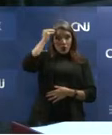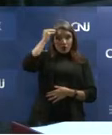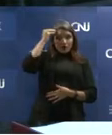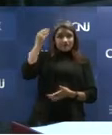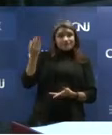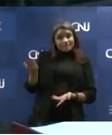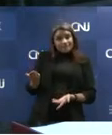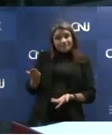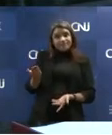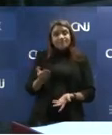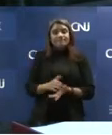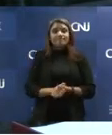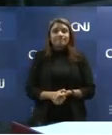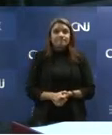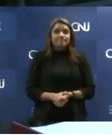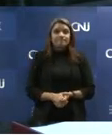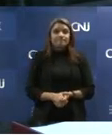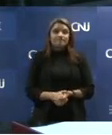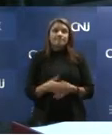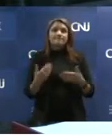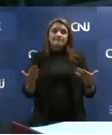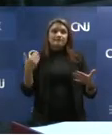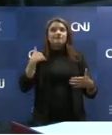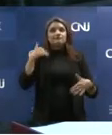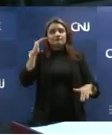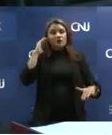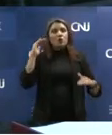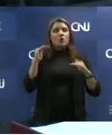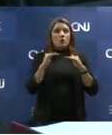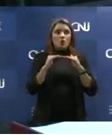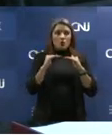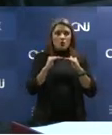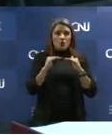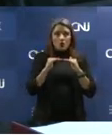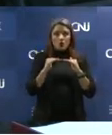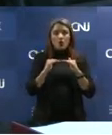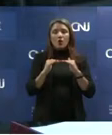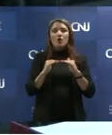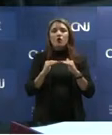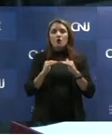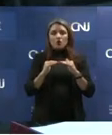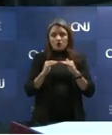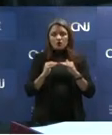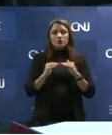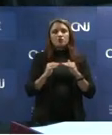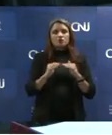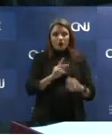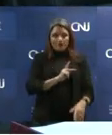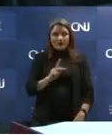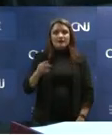penso exatamente como Vossa Excelência vou pedir. Mais uma vez vem a eminente corregedora para acompanhar